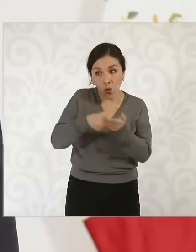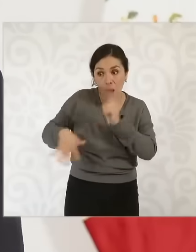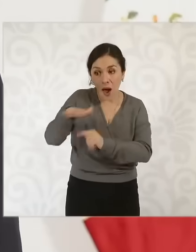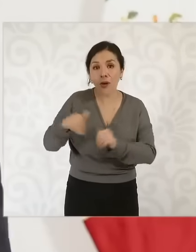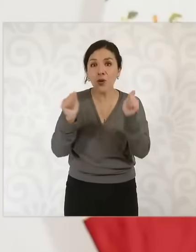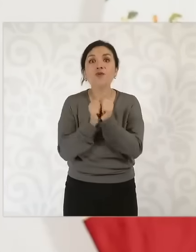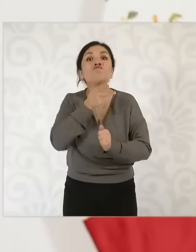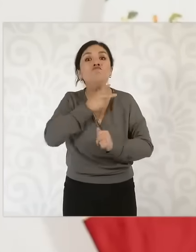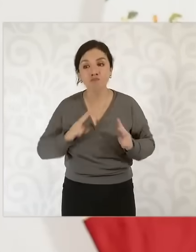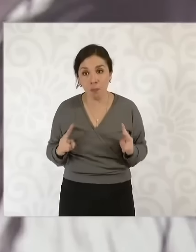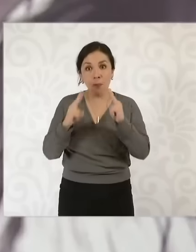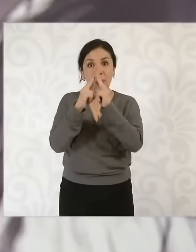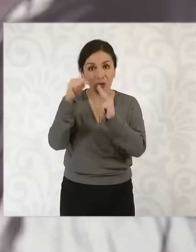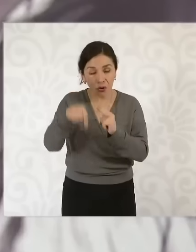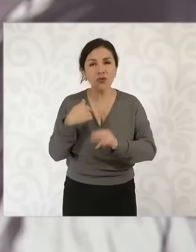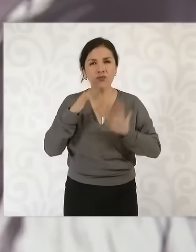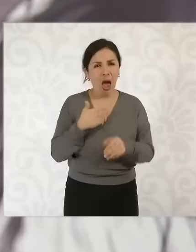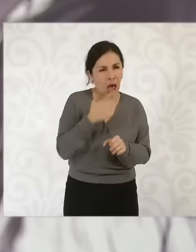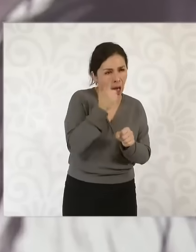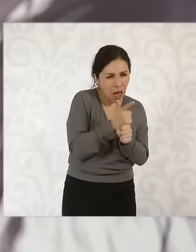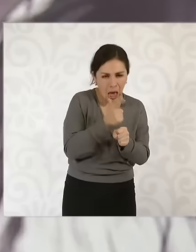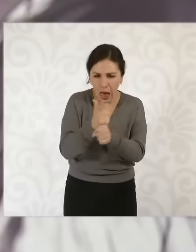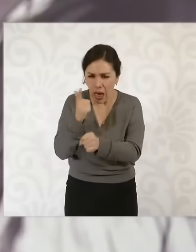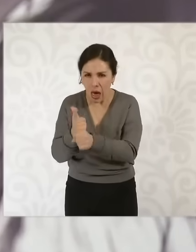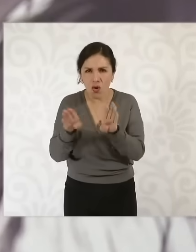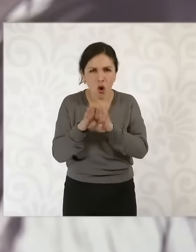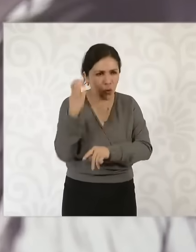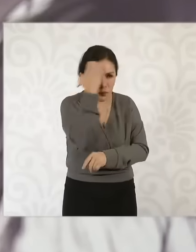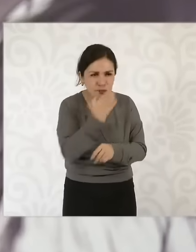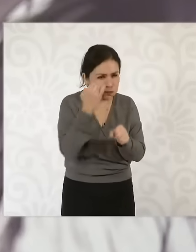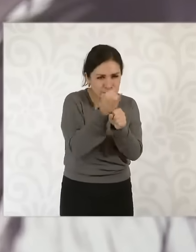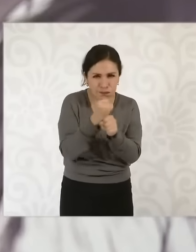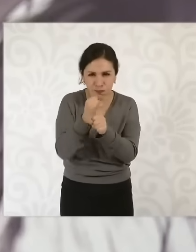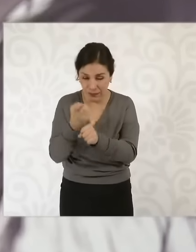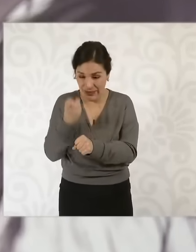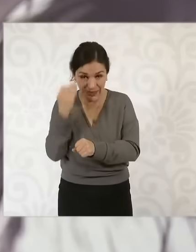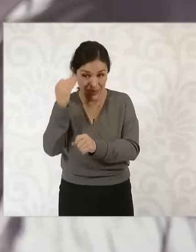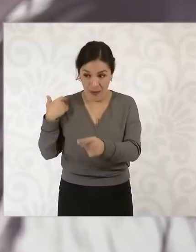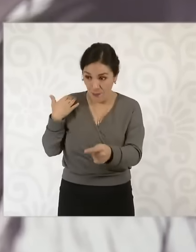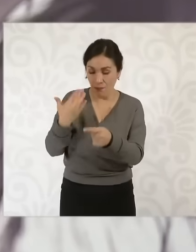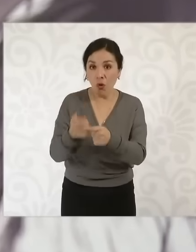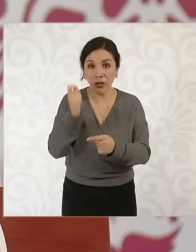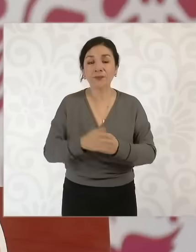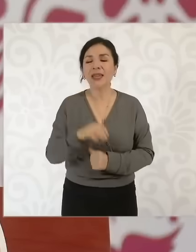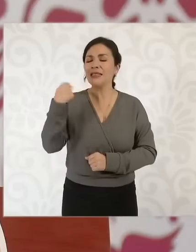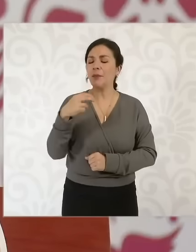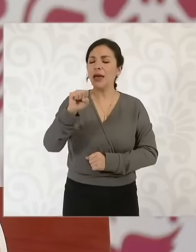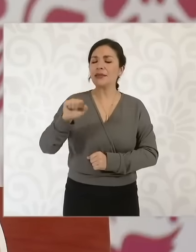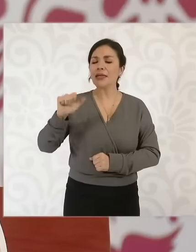Lo que nos estamos dando cuenta en las en la investigación que hemos estado desarrollando entre los primeros meses de la administración es que las almueras petroleras en cinco regiones